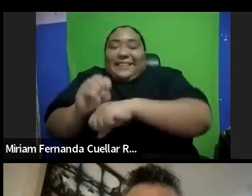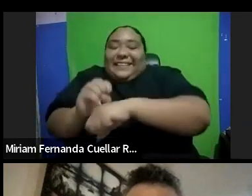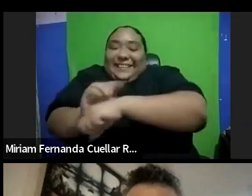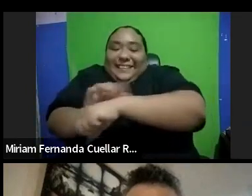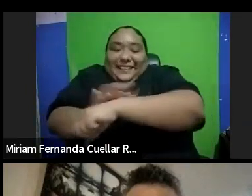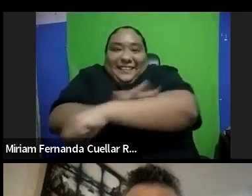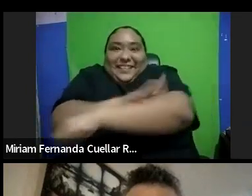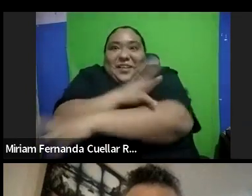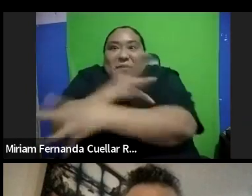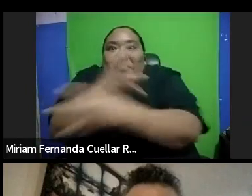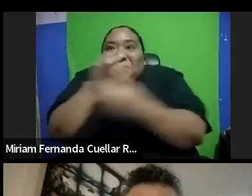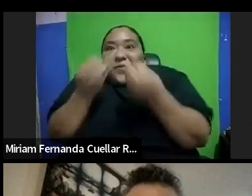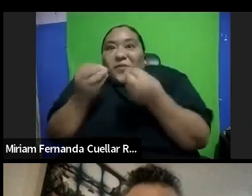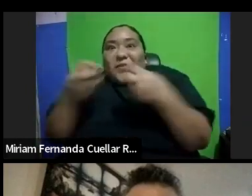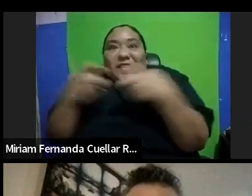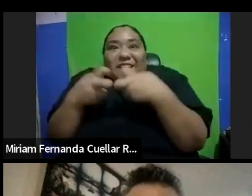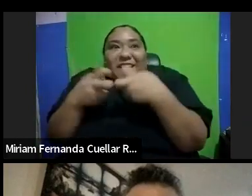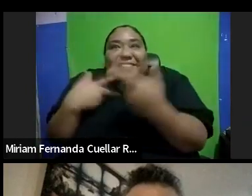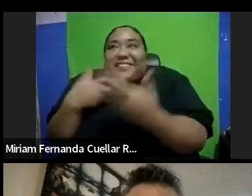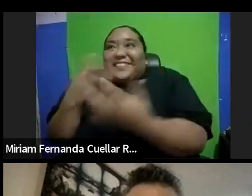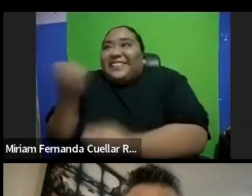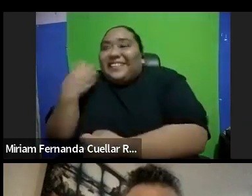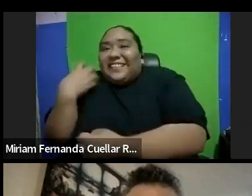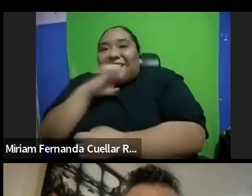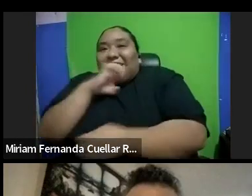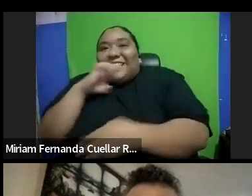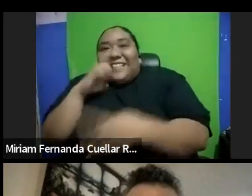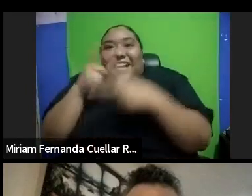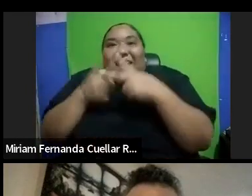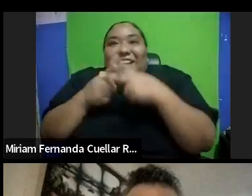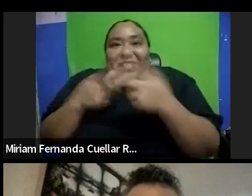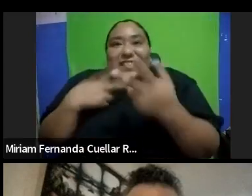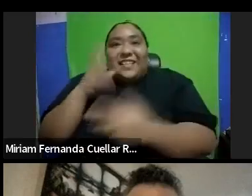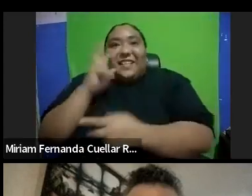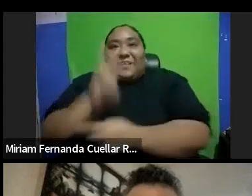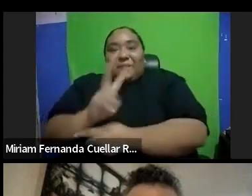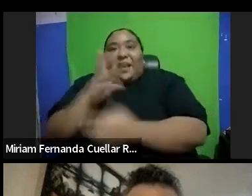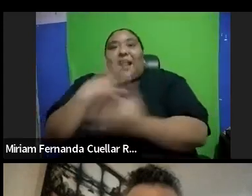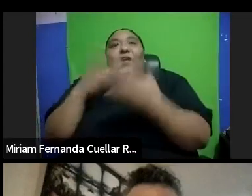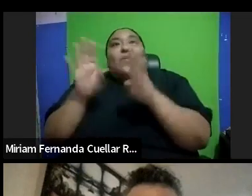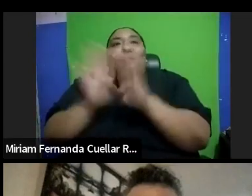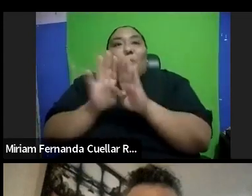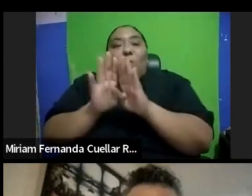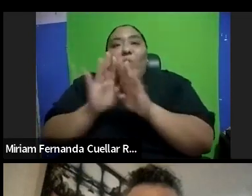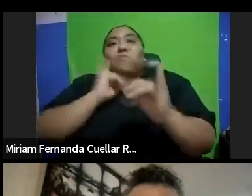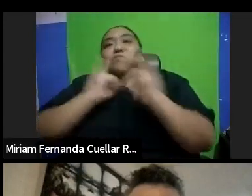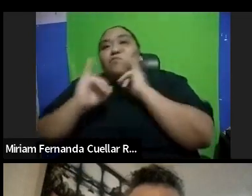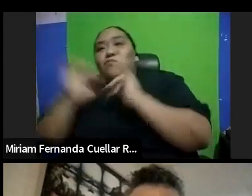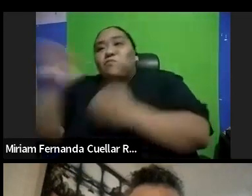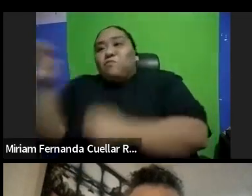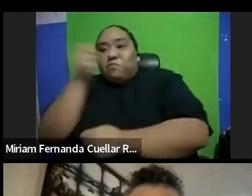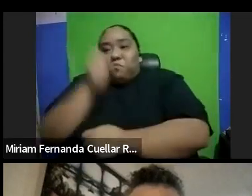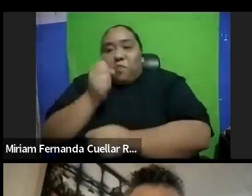día, de verdad día, de verdad Se le pone la piel chinita de escuchar escuchar a Elizabeth h y de h y de mirar como el intérprete